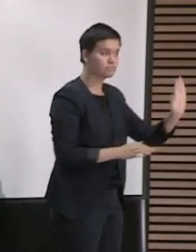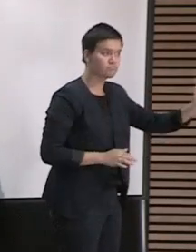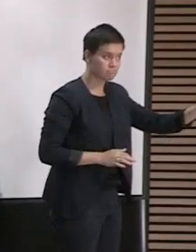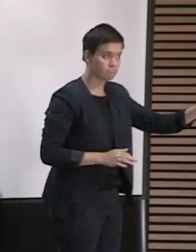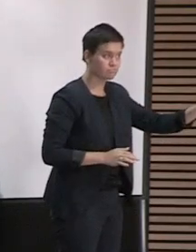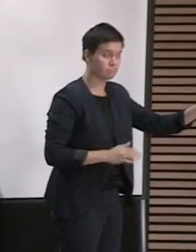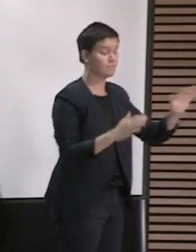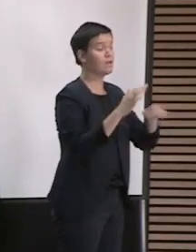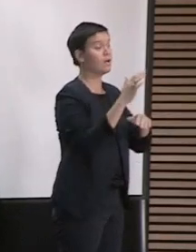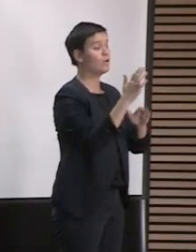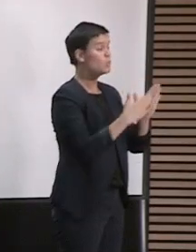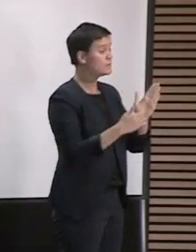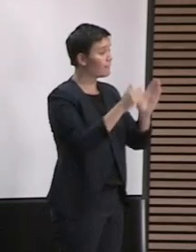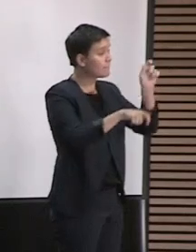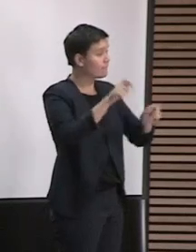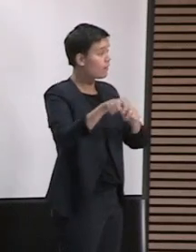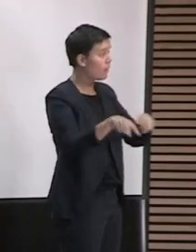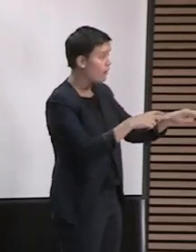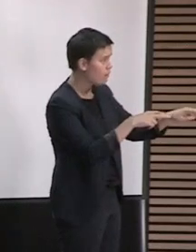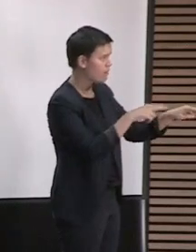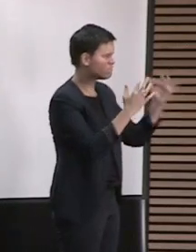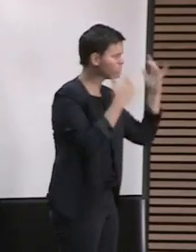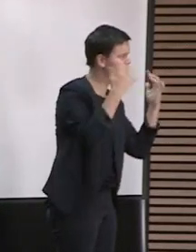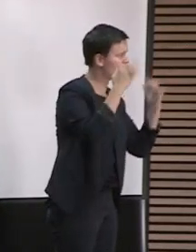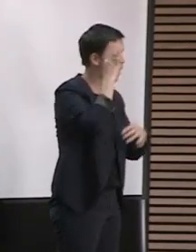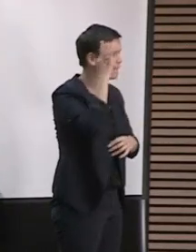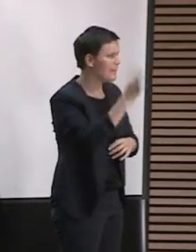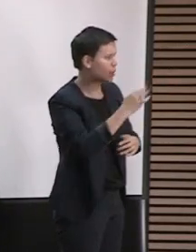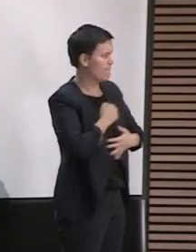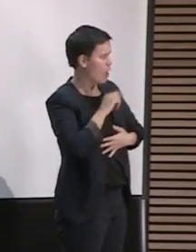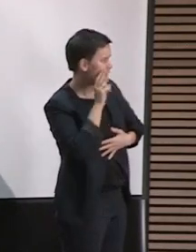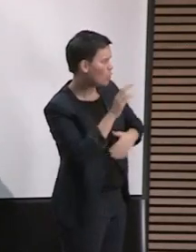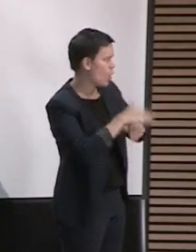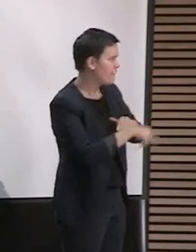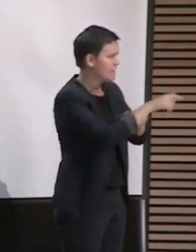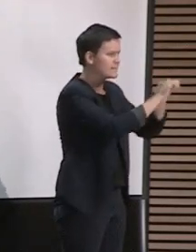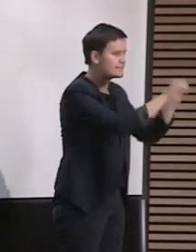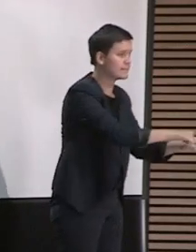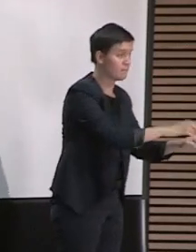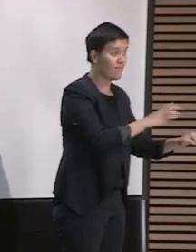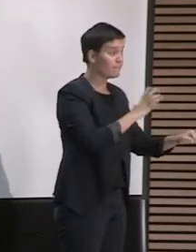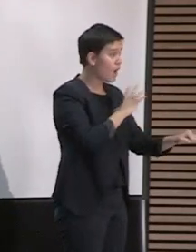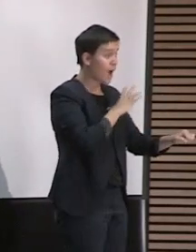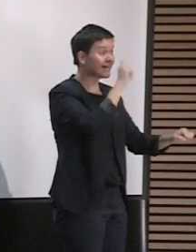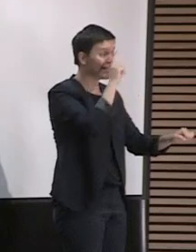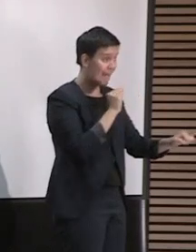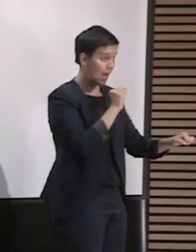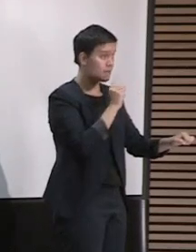Kaiwhakahaere Tuhinga o mua. Ka whakahaere motuhake nga roia me